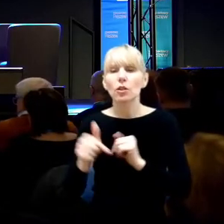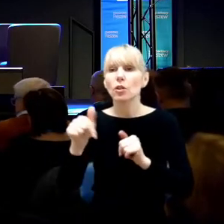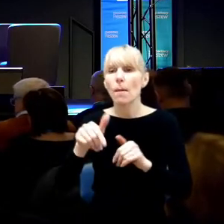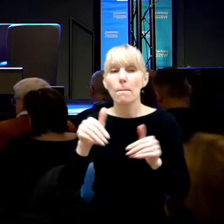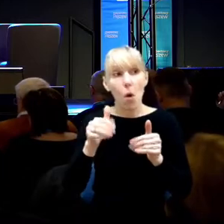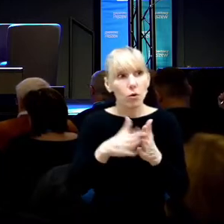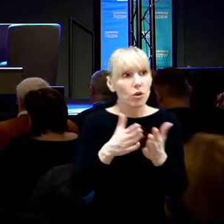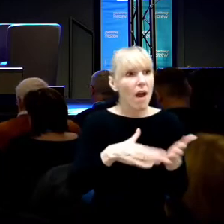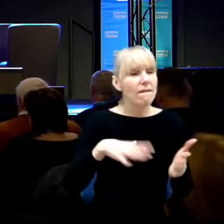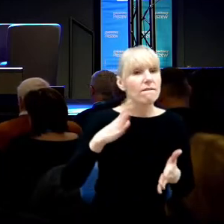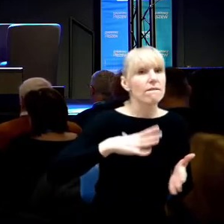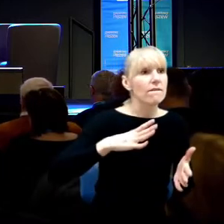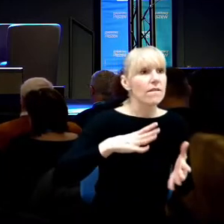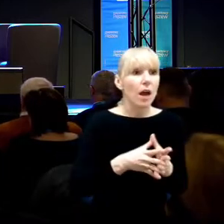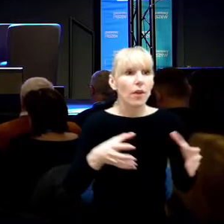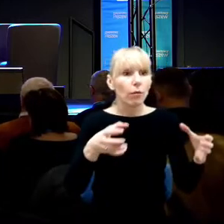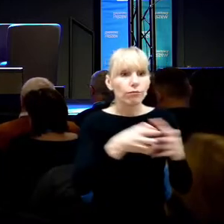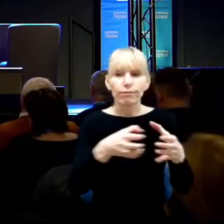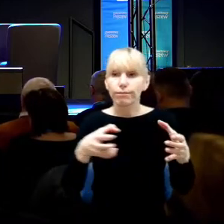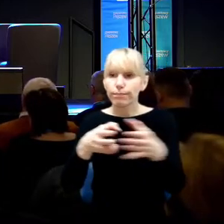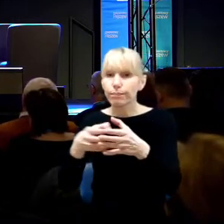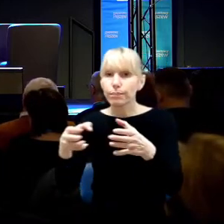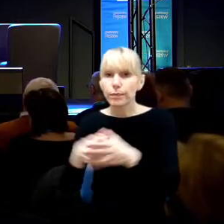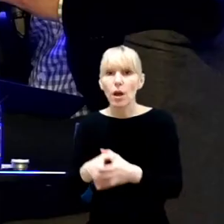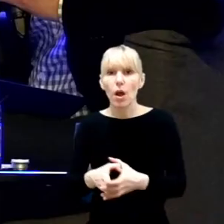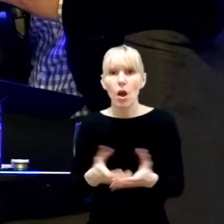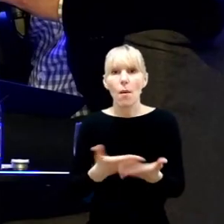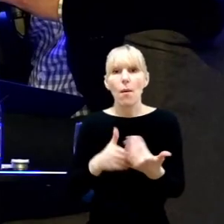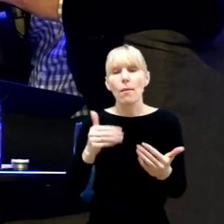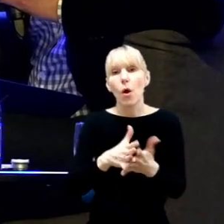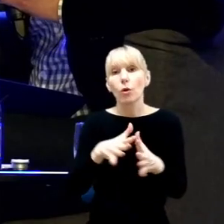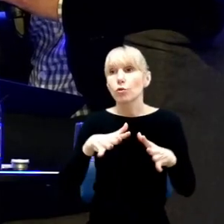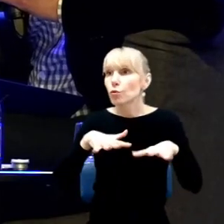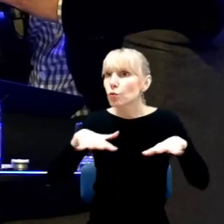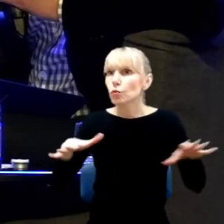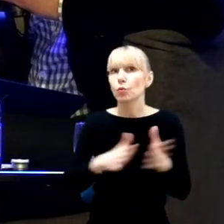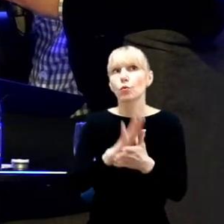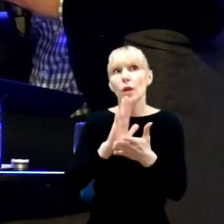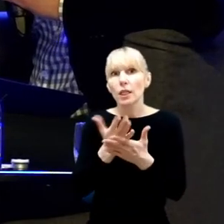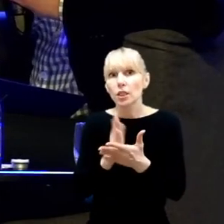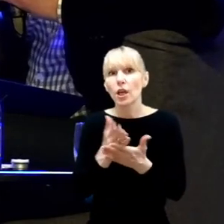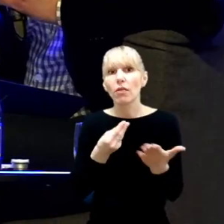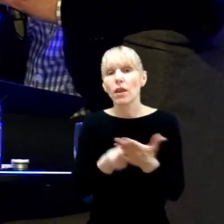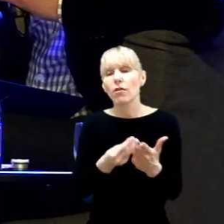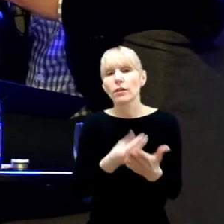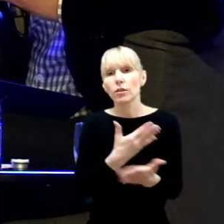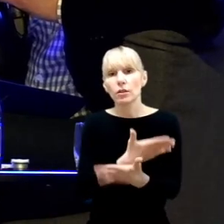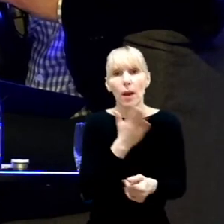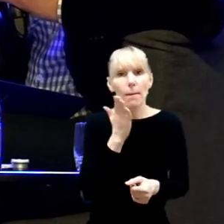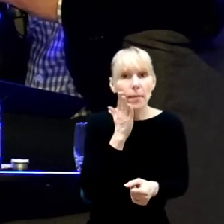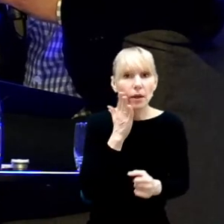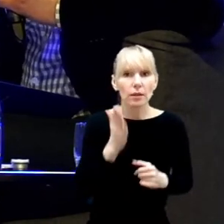pod duże, średnie inwestycje mieszkaniowe, bo się okazuje, że mamy co prawda, w planach wymalowanych